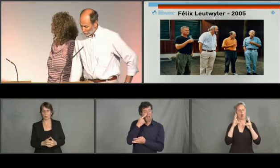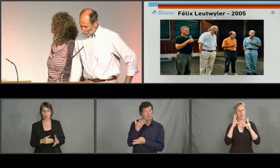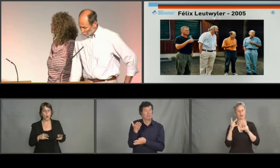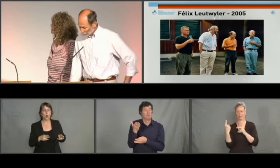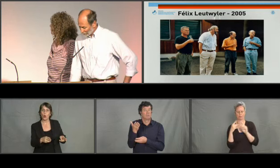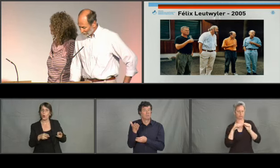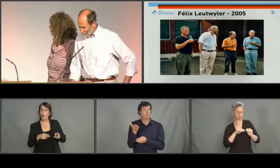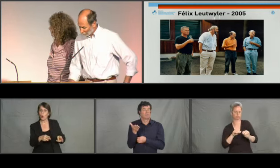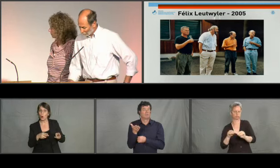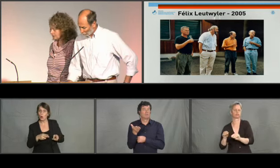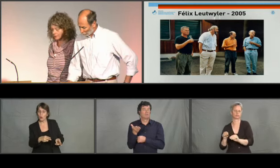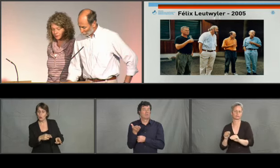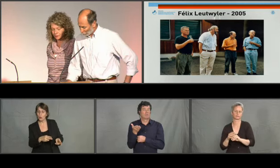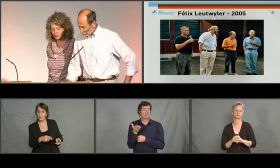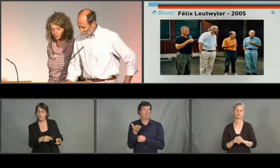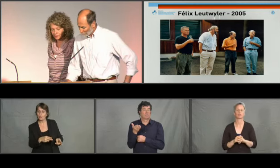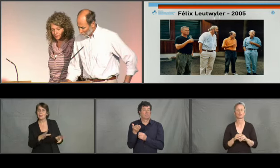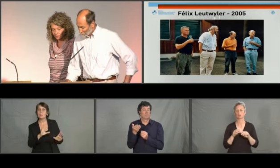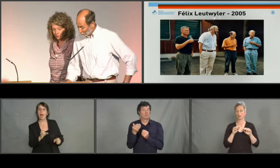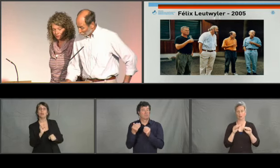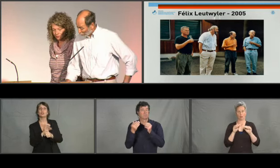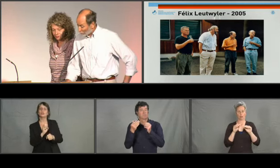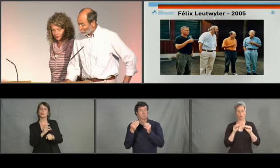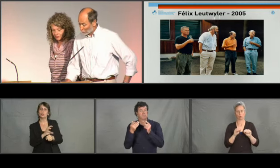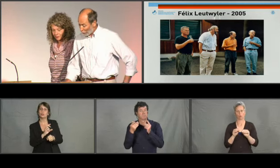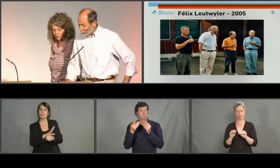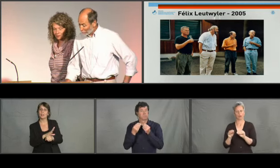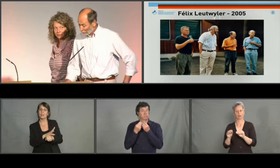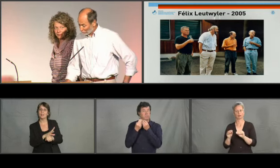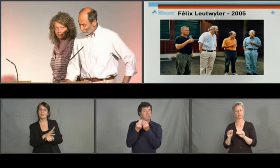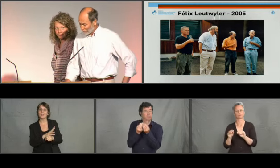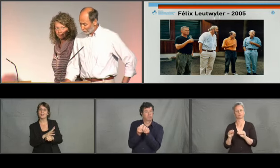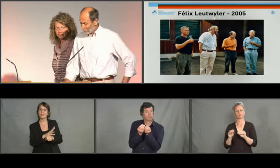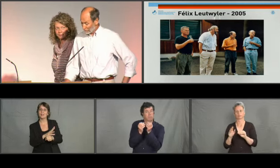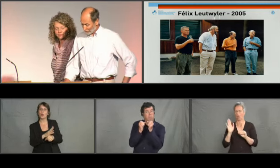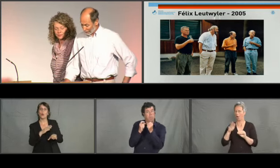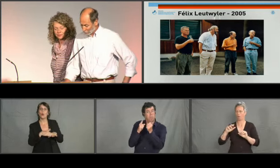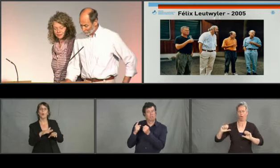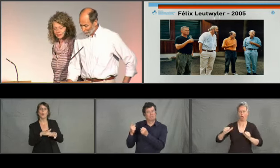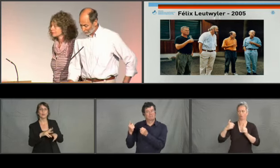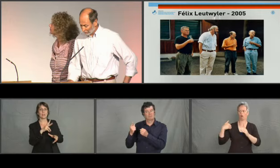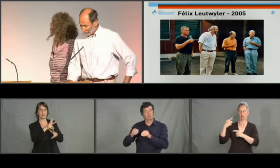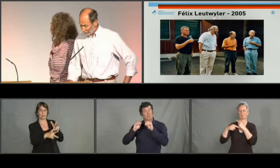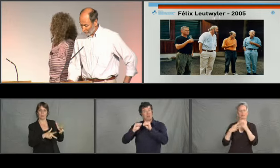Der Unterricht war von allem Anfang an zweisprachig,